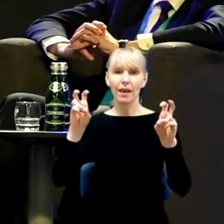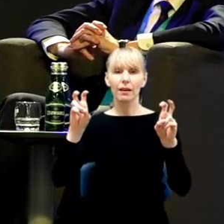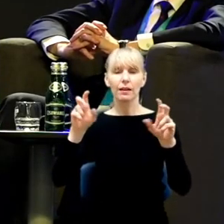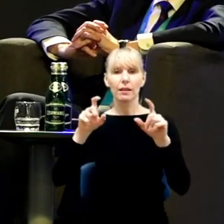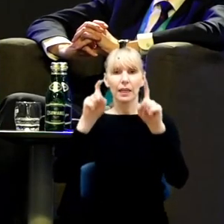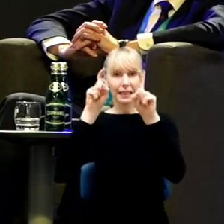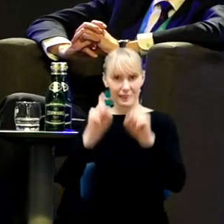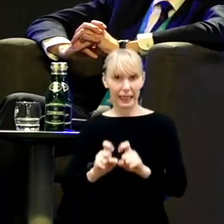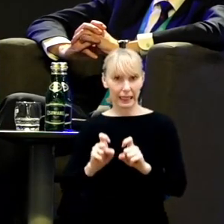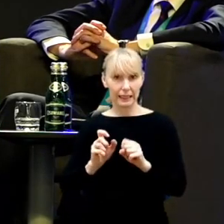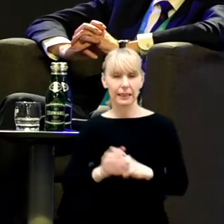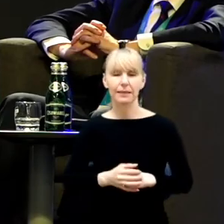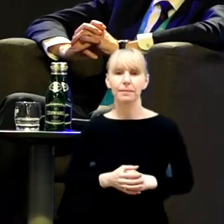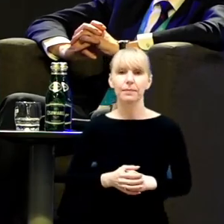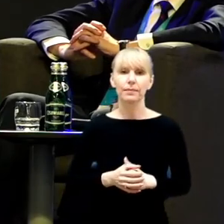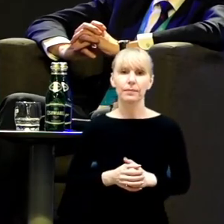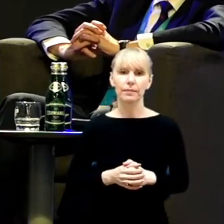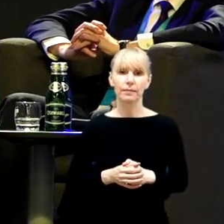panelu pojawił się temat wysokich czynszów.